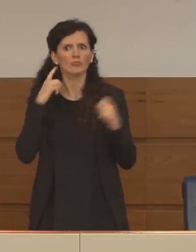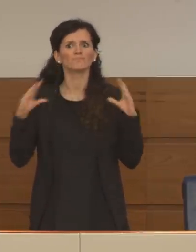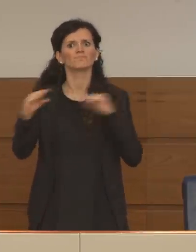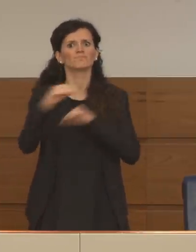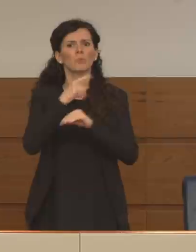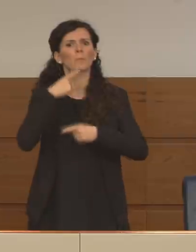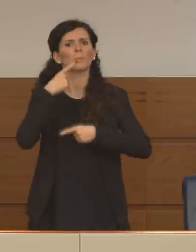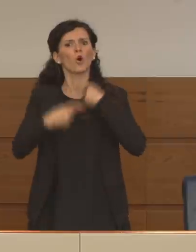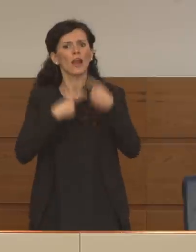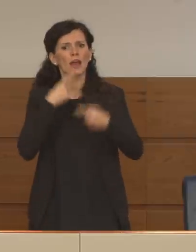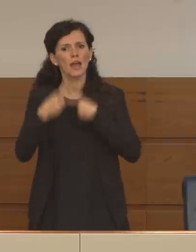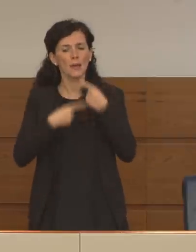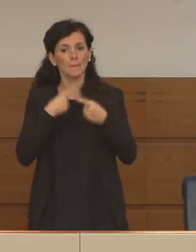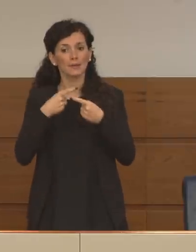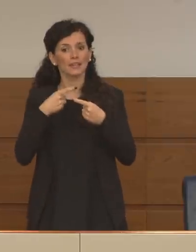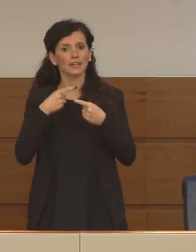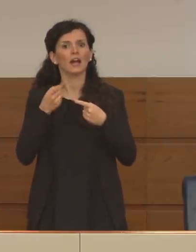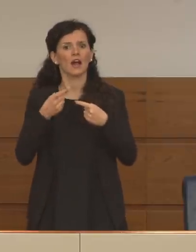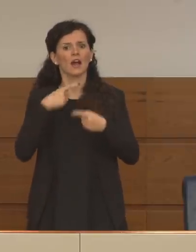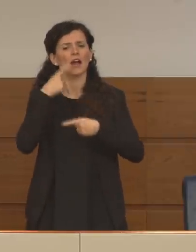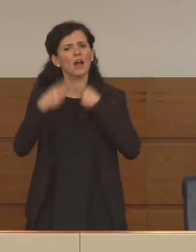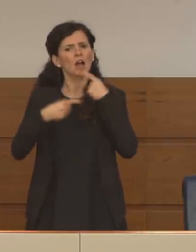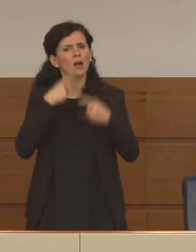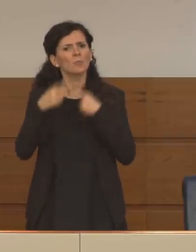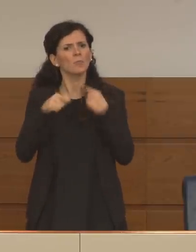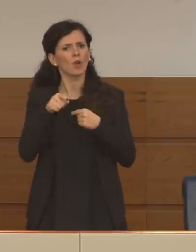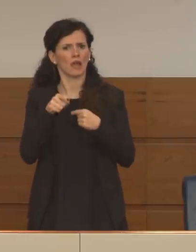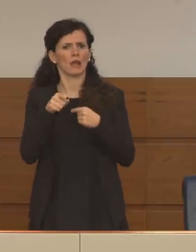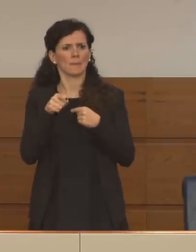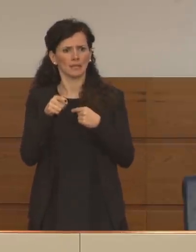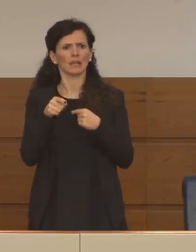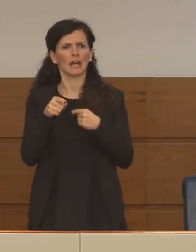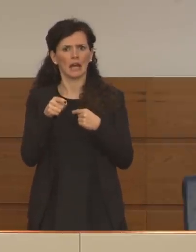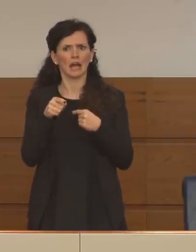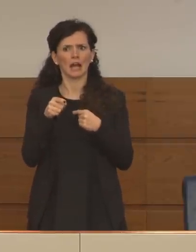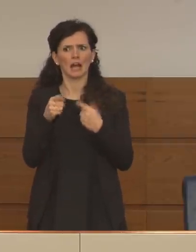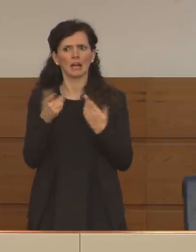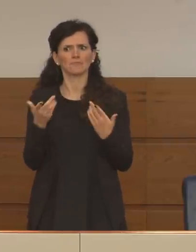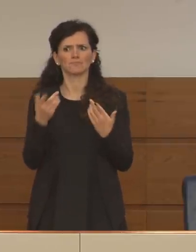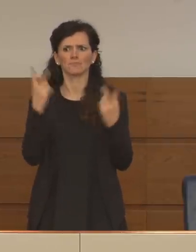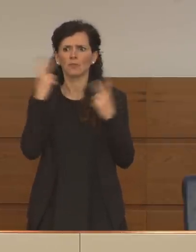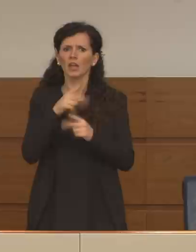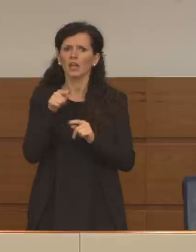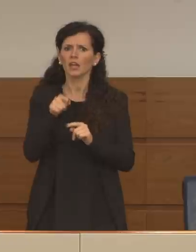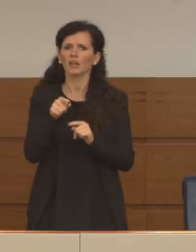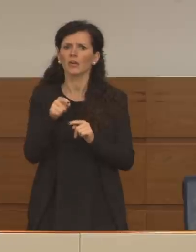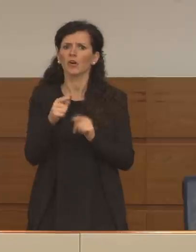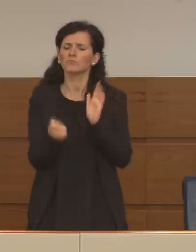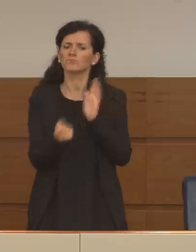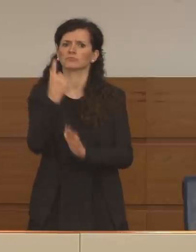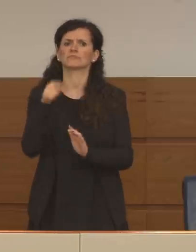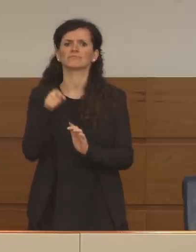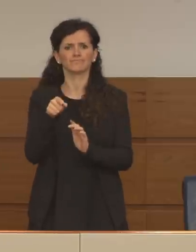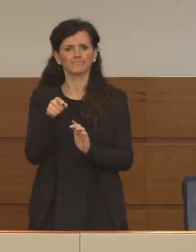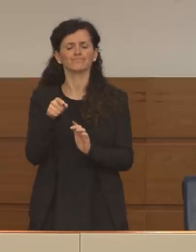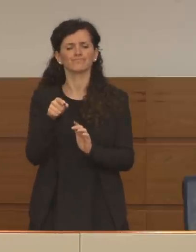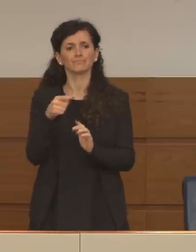tutto destituite di fondamento e quindi mi auguro che anche da parte delle